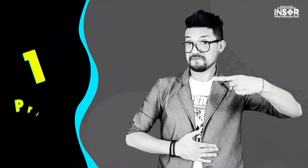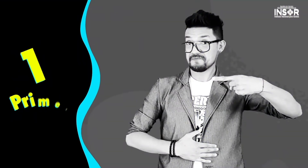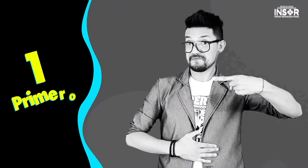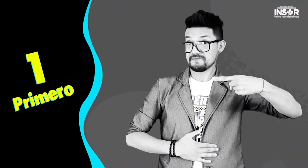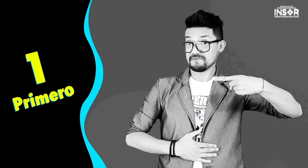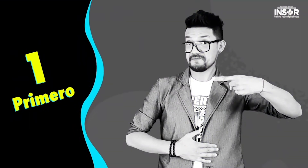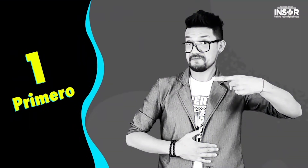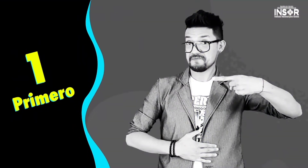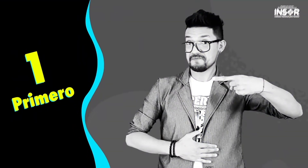Primero: